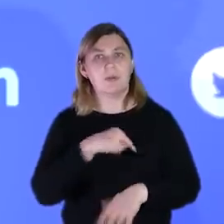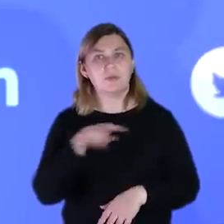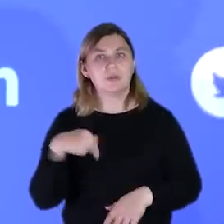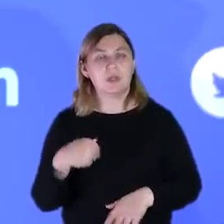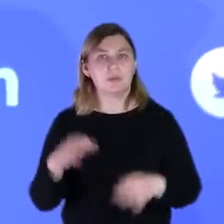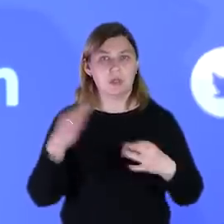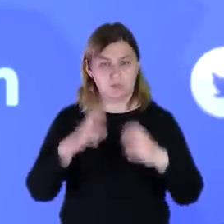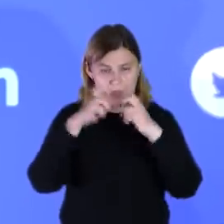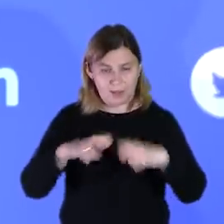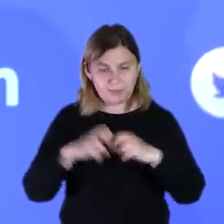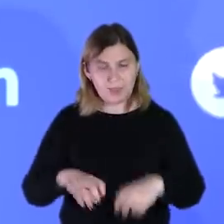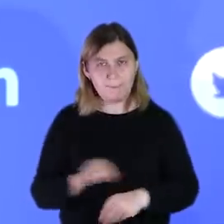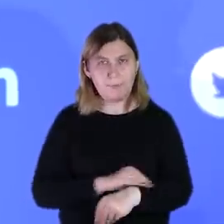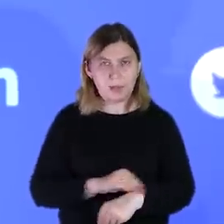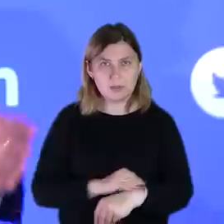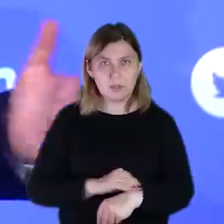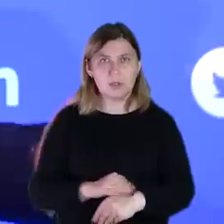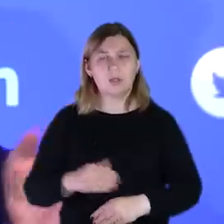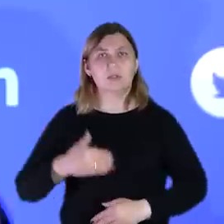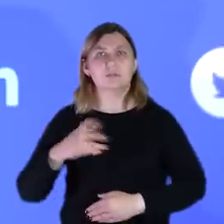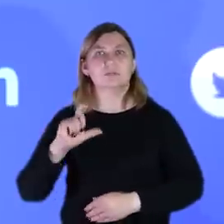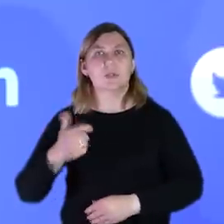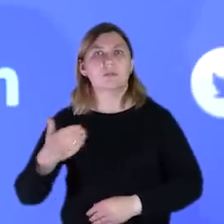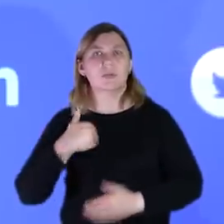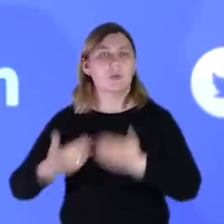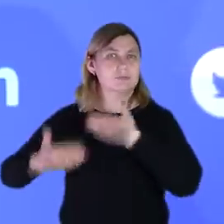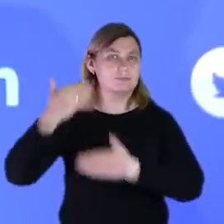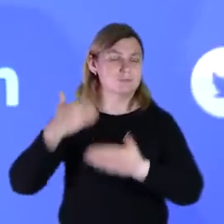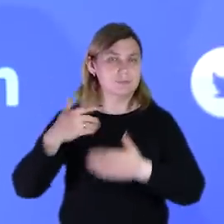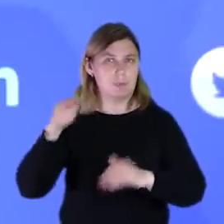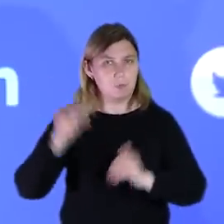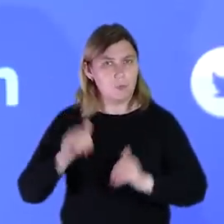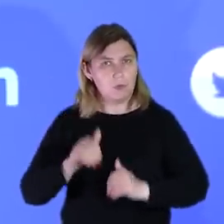dzisiejszej analizy materiałów ówczesnych z przebiegu zdarzeń mogły być takie,